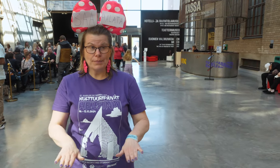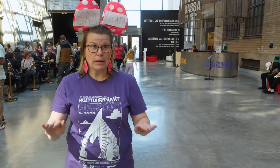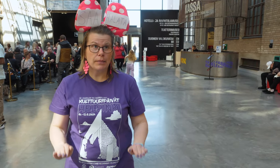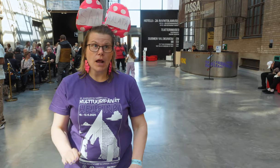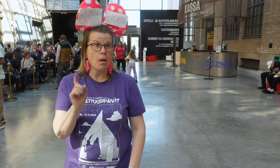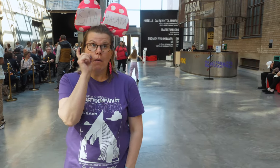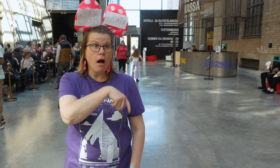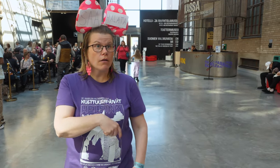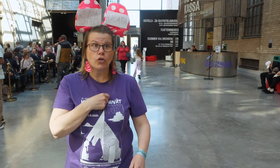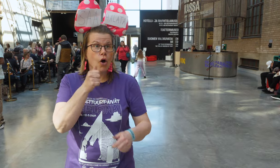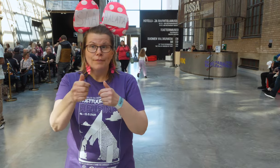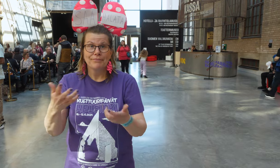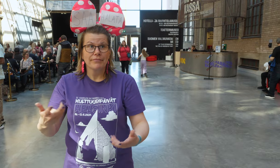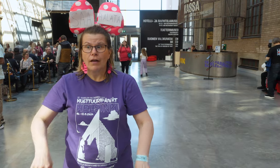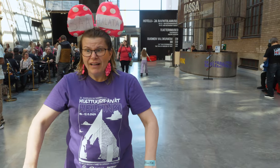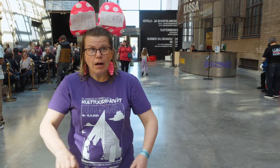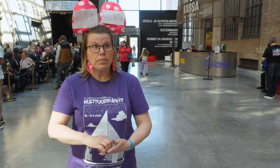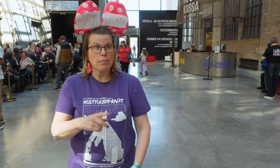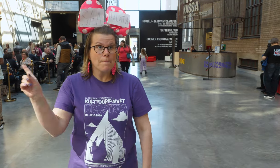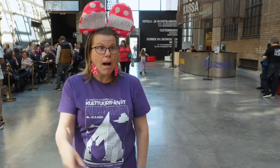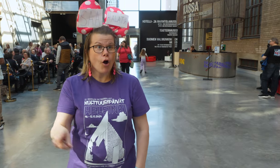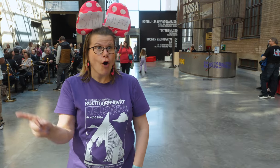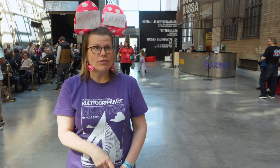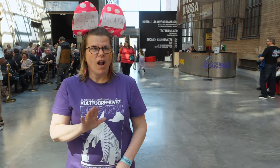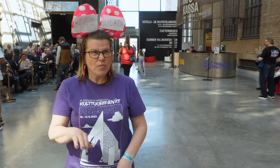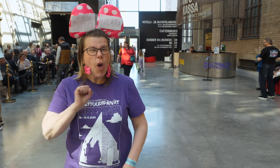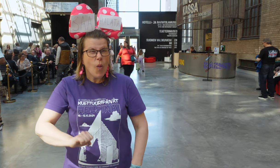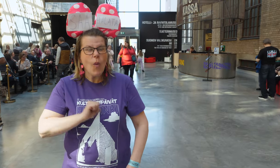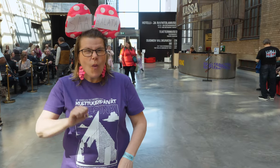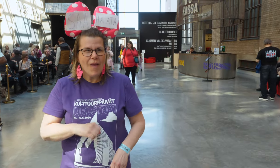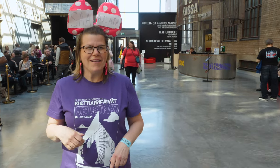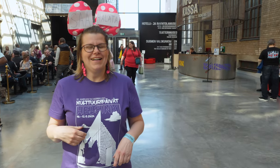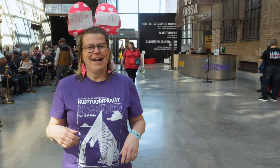Kun lapset olivat pieniä, heidät piti pakottaa mukaan, aivan mahdotonta.